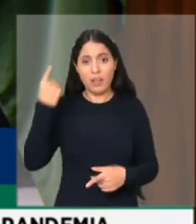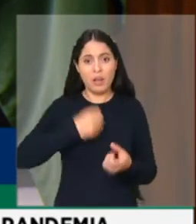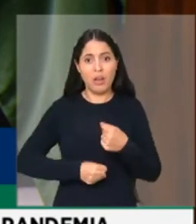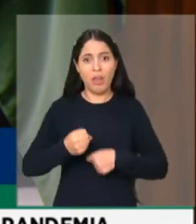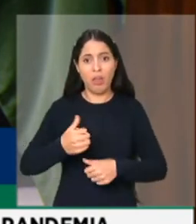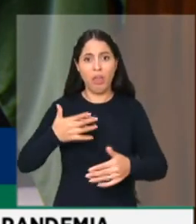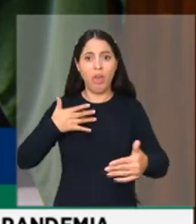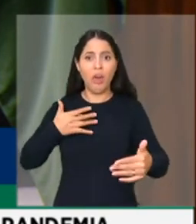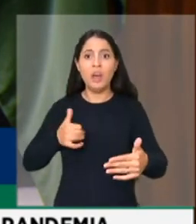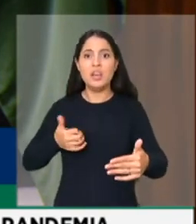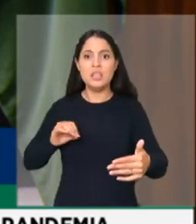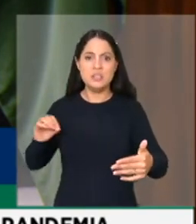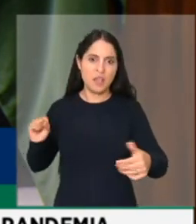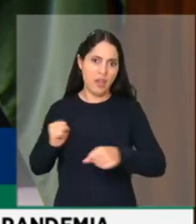MAIS DE 100 ANOS. MAS NÓS TEMOS AQUI A CONVICÇÃO DE